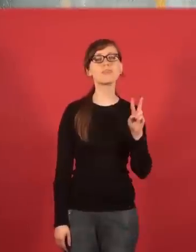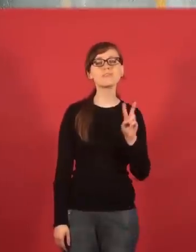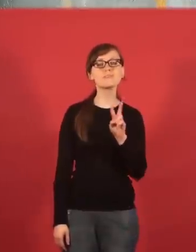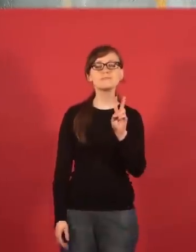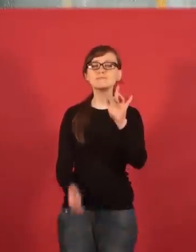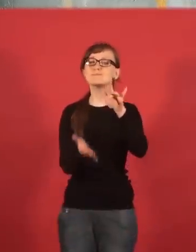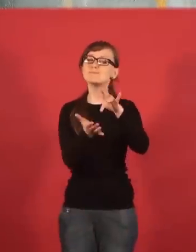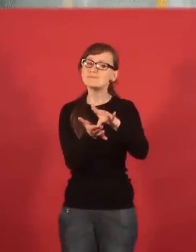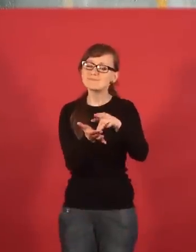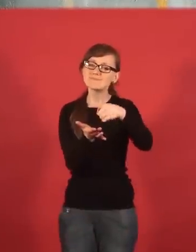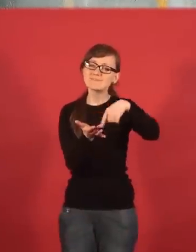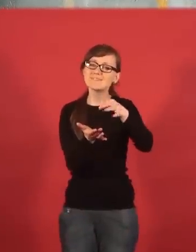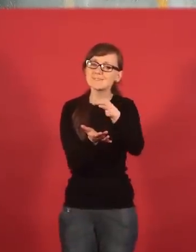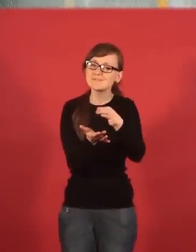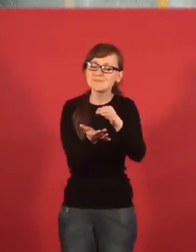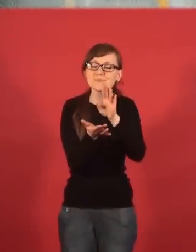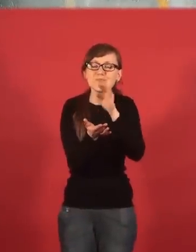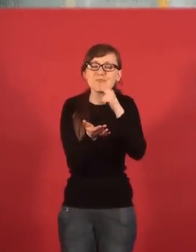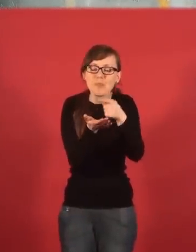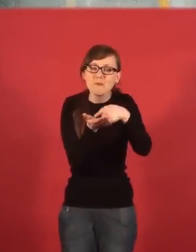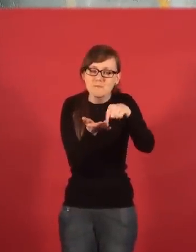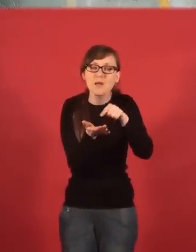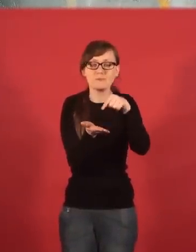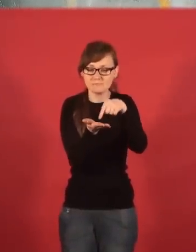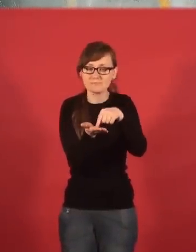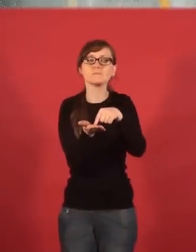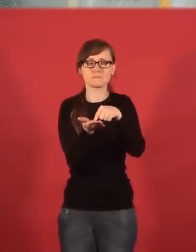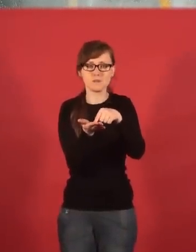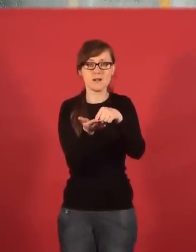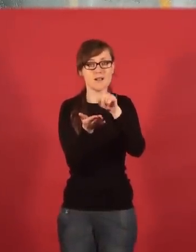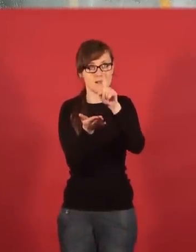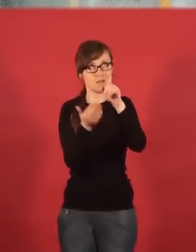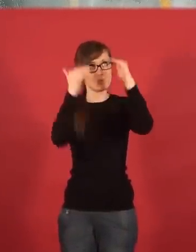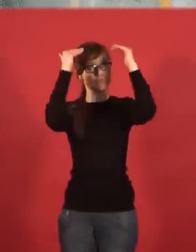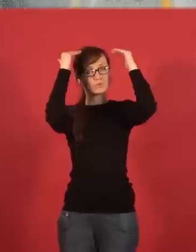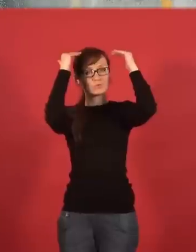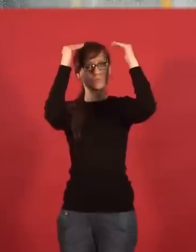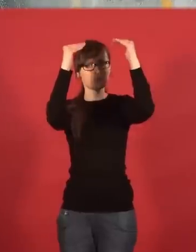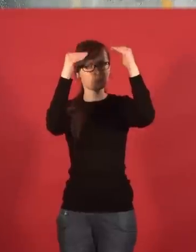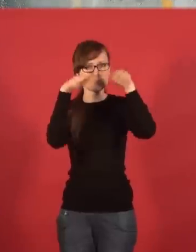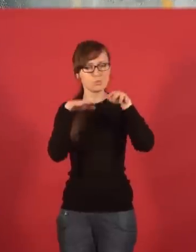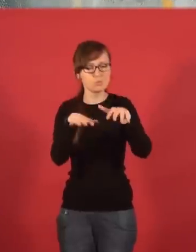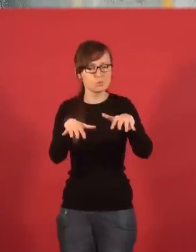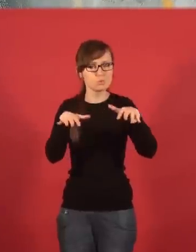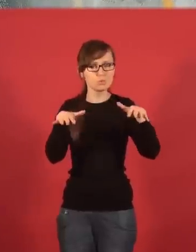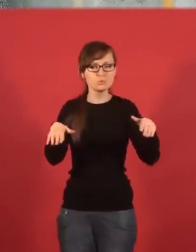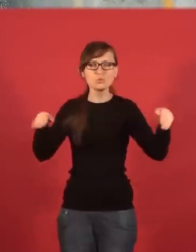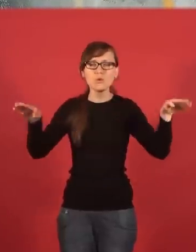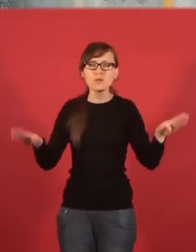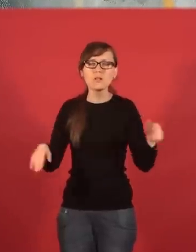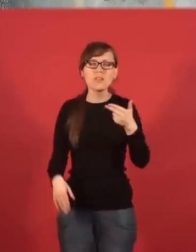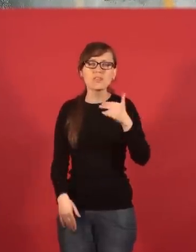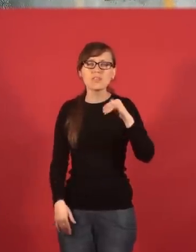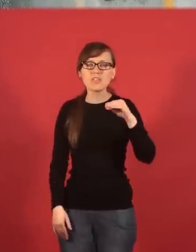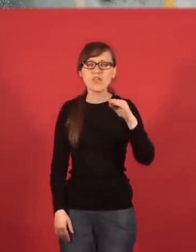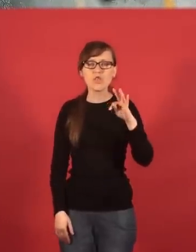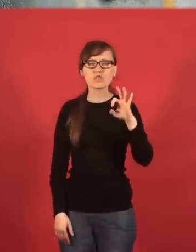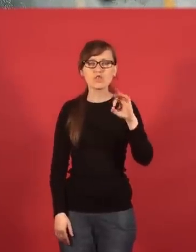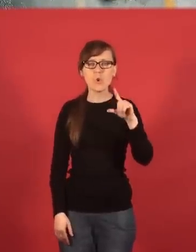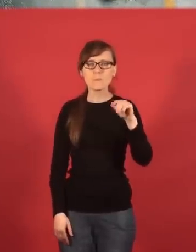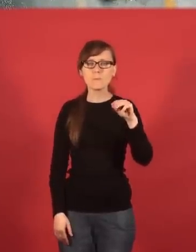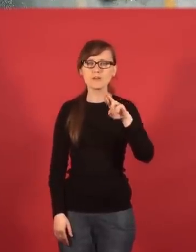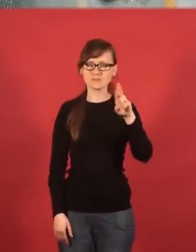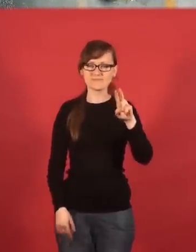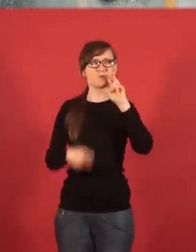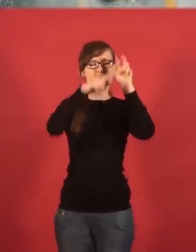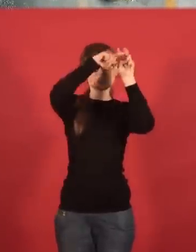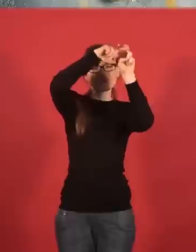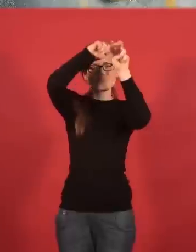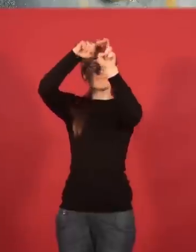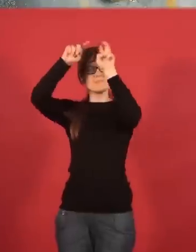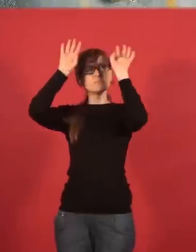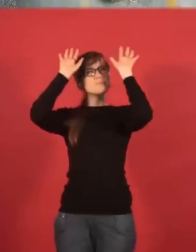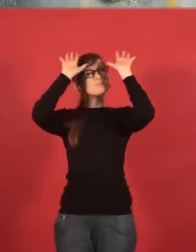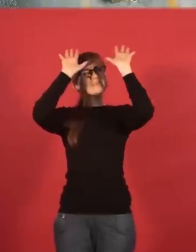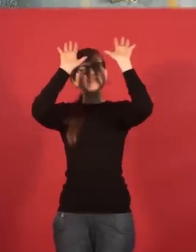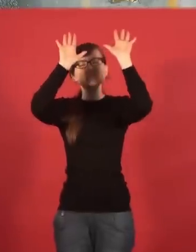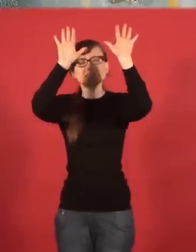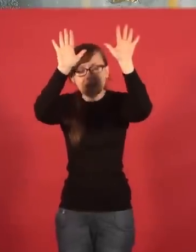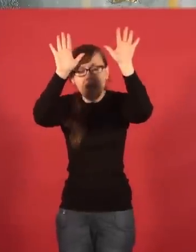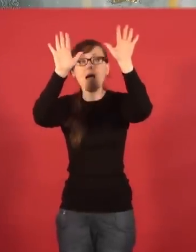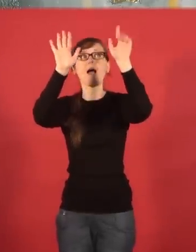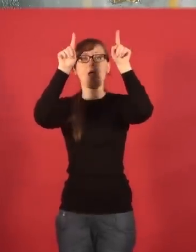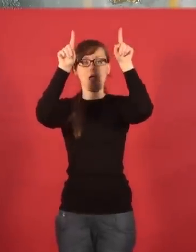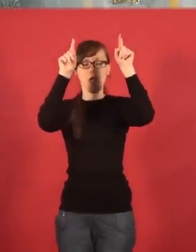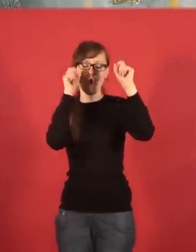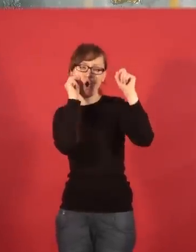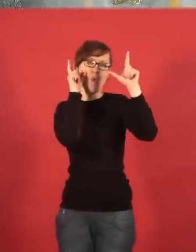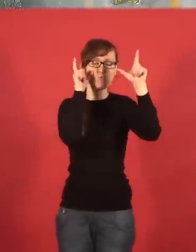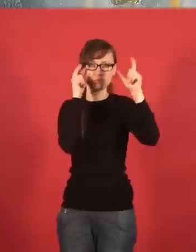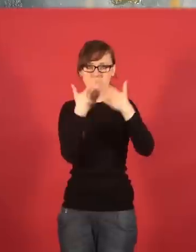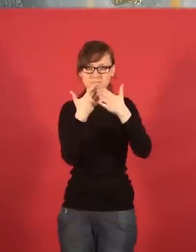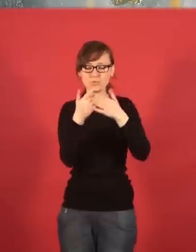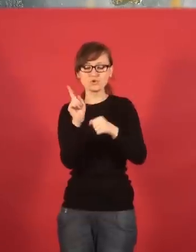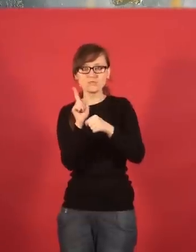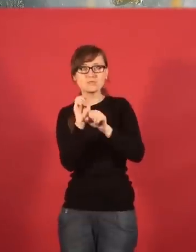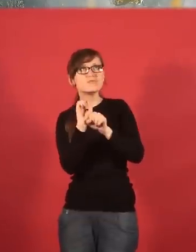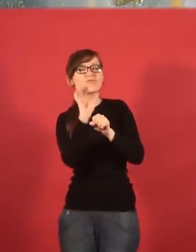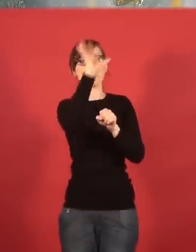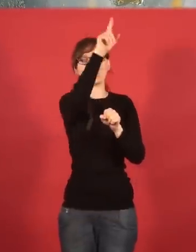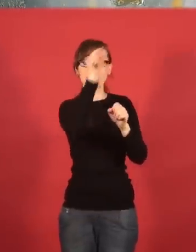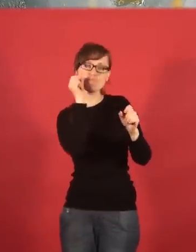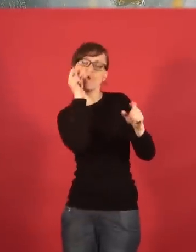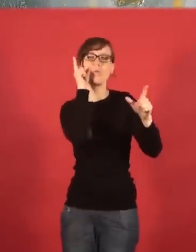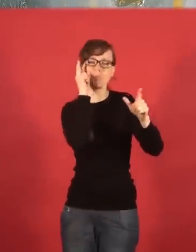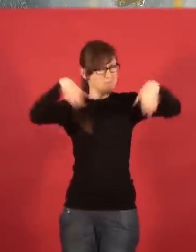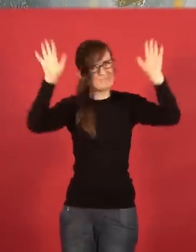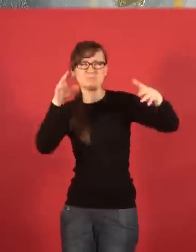Pod sufitem zgromadziło się mnóstwo śpiących nietoperzy. Światło świec zbudziło stworzenia, które sfrunęły setkami, piszcząc i rzucając się na świece.